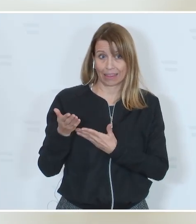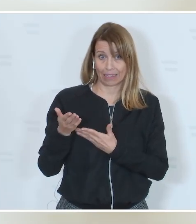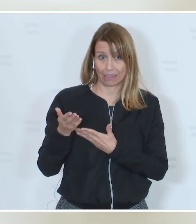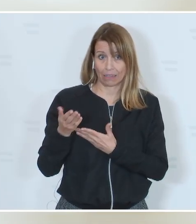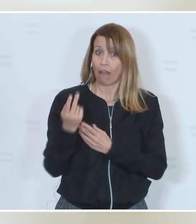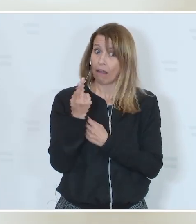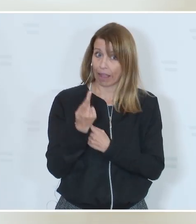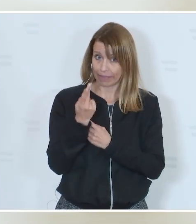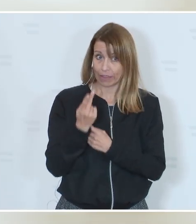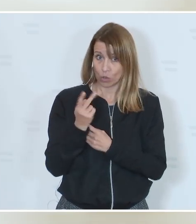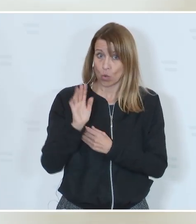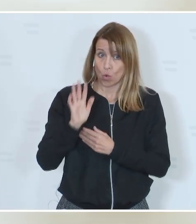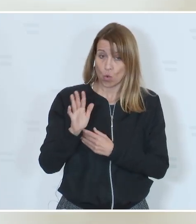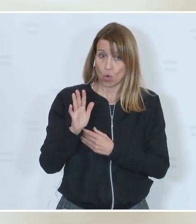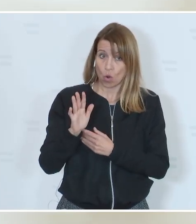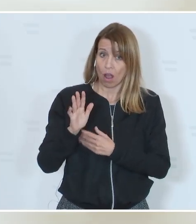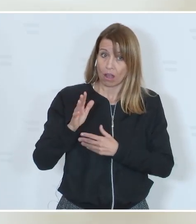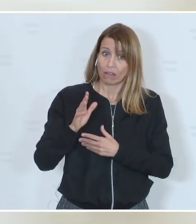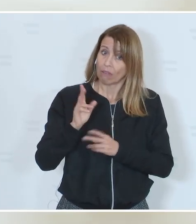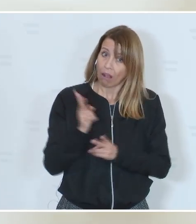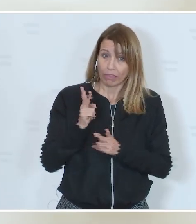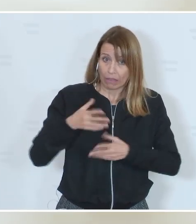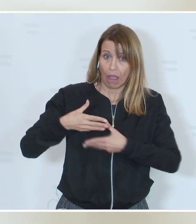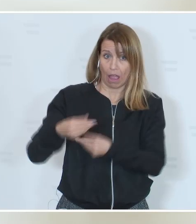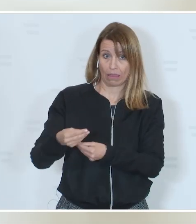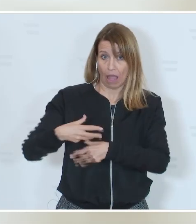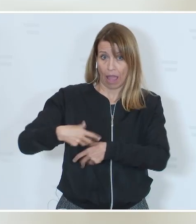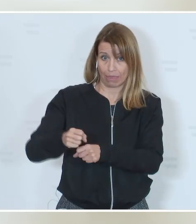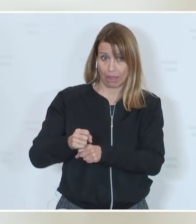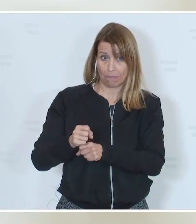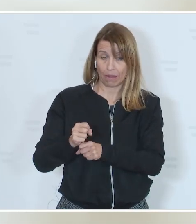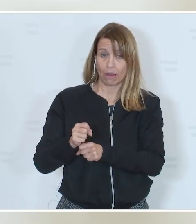von Estland nicht angenommen werden. Wir sind der Ansicht, ich bin der Ansicht, dass wir gut